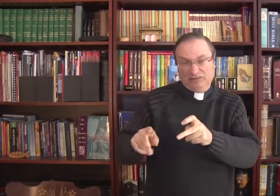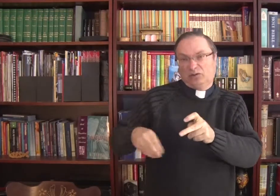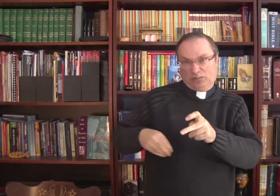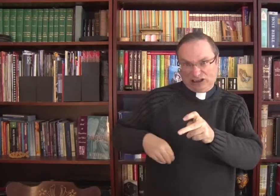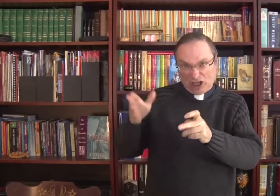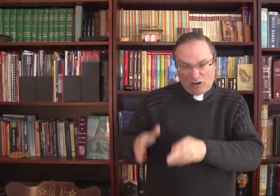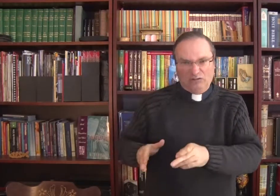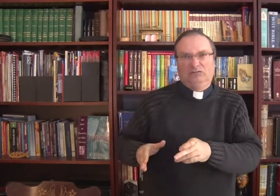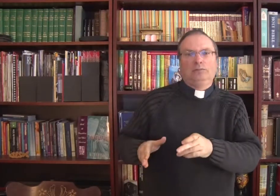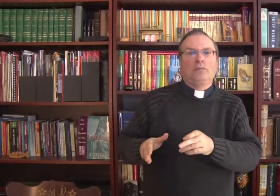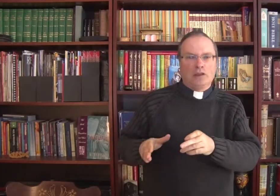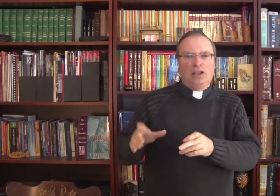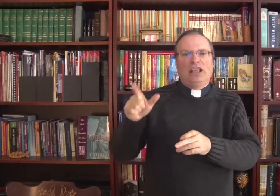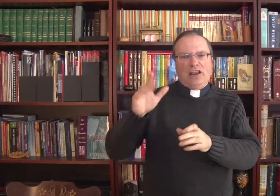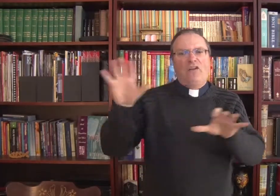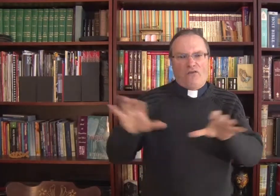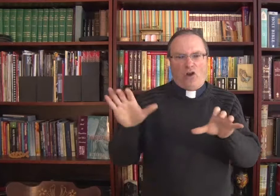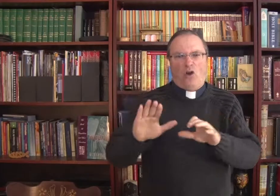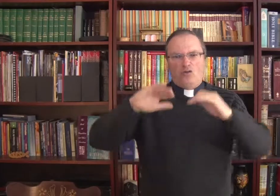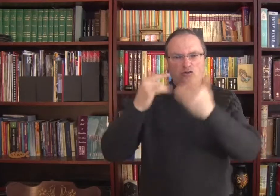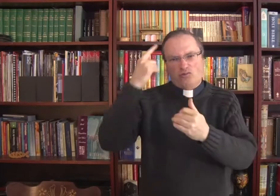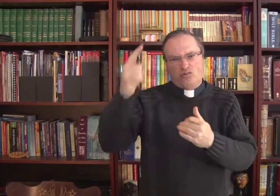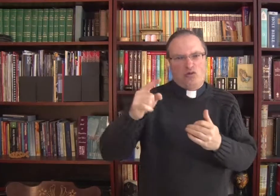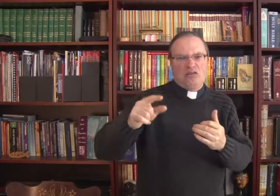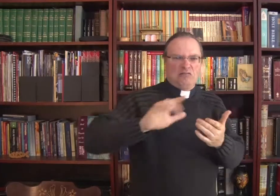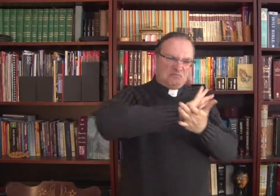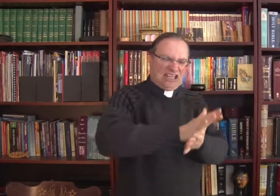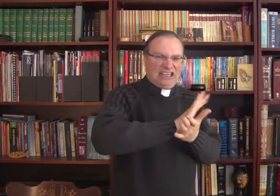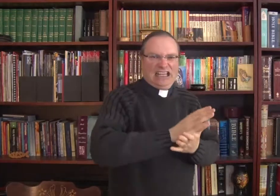les pécheurs feront tout pour le piétiner